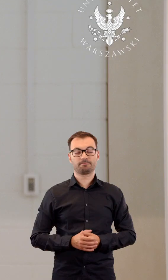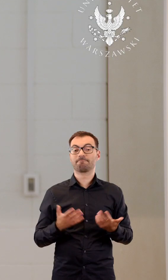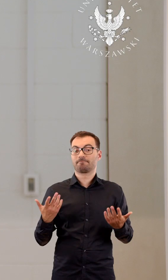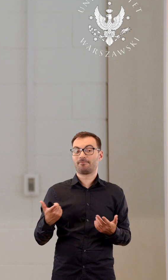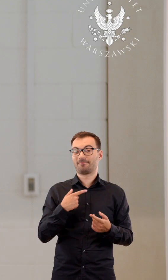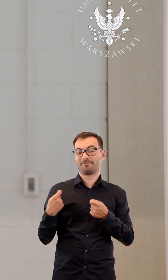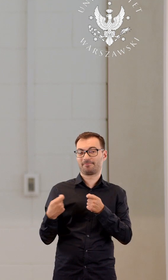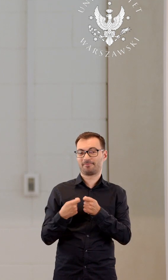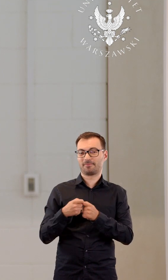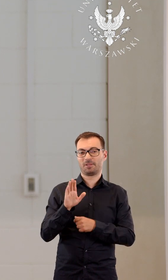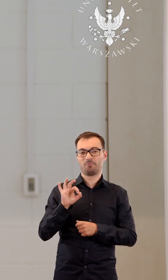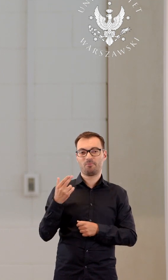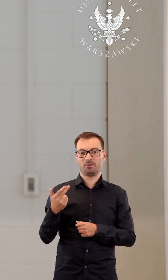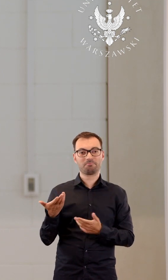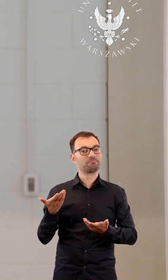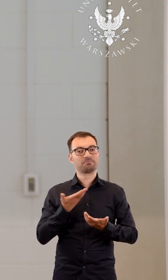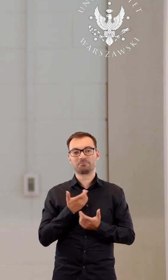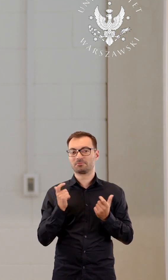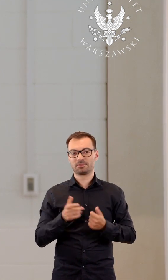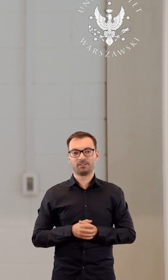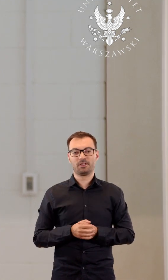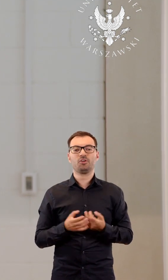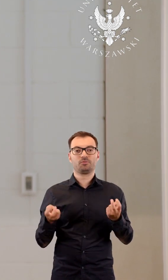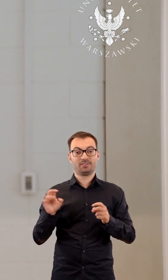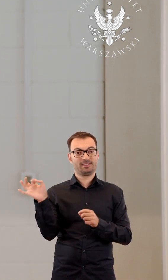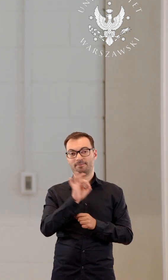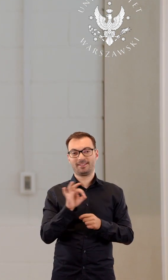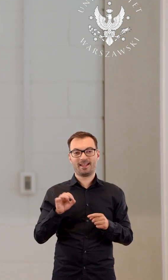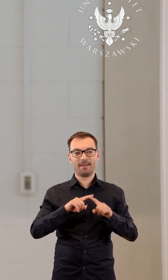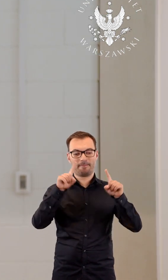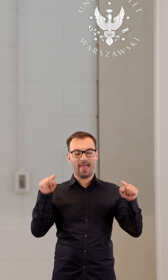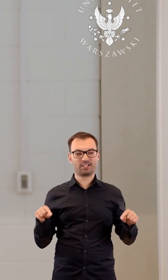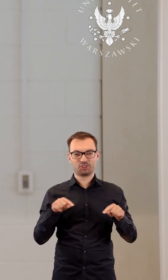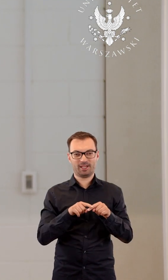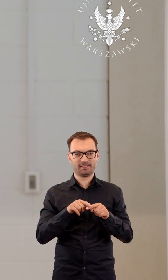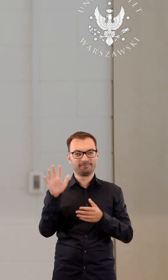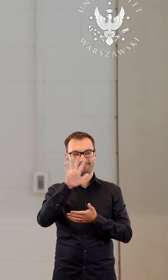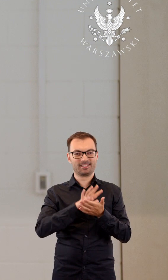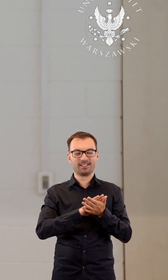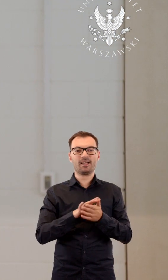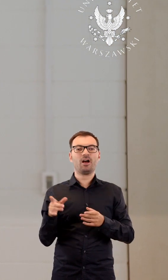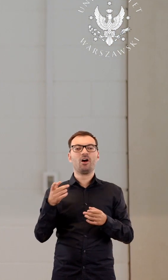Nasza współpraca z BON zaowocowała nie tylko stworzeniem specjalnych planszy z diagramami spółgłosek